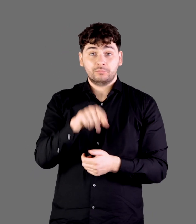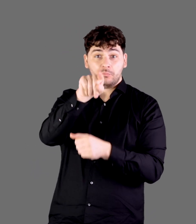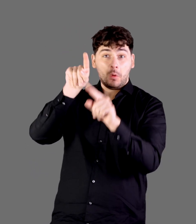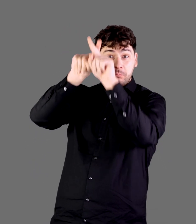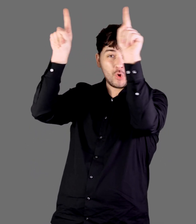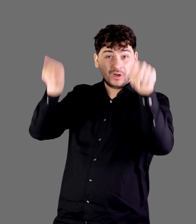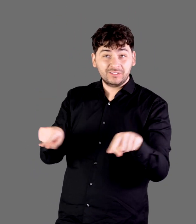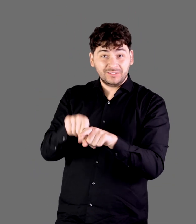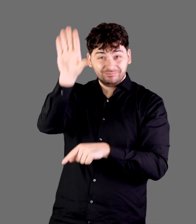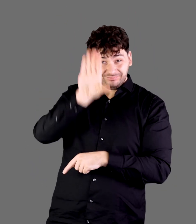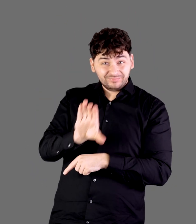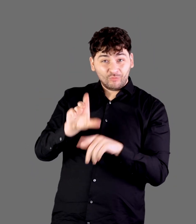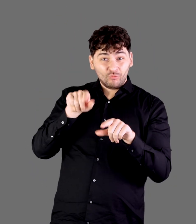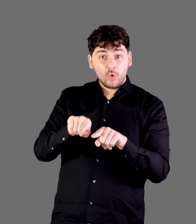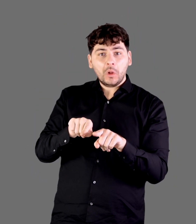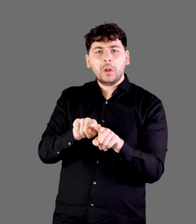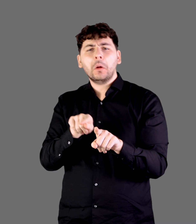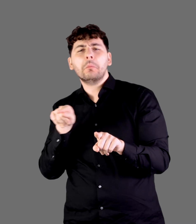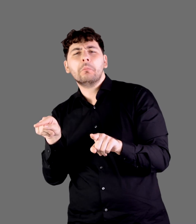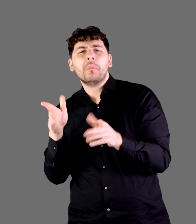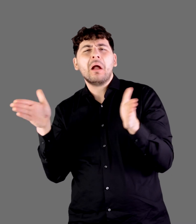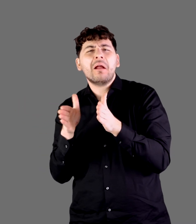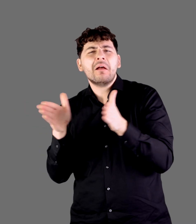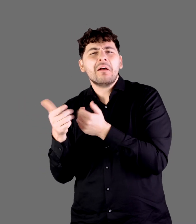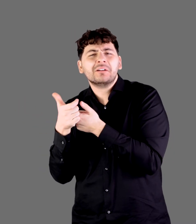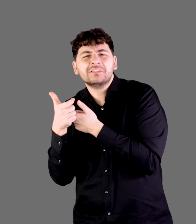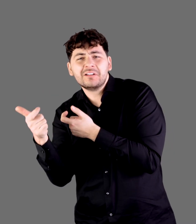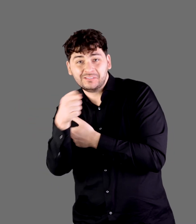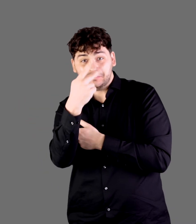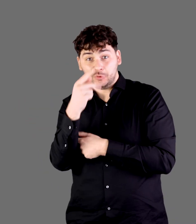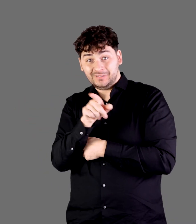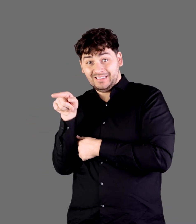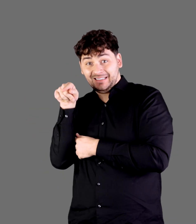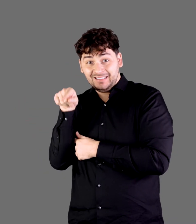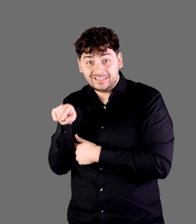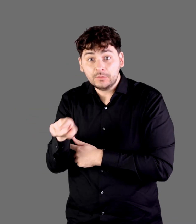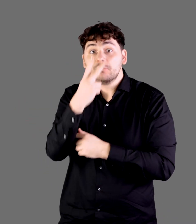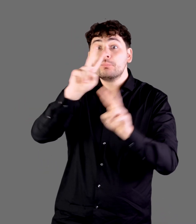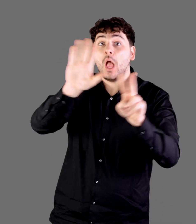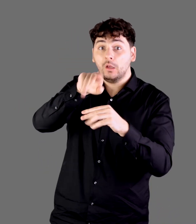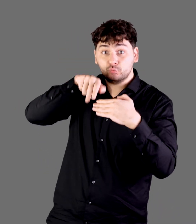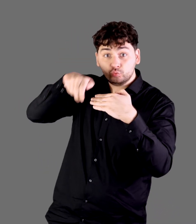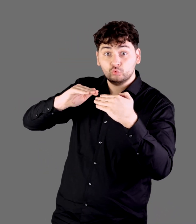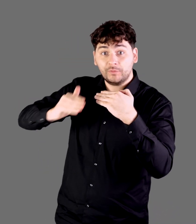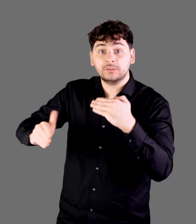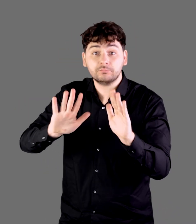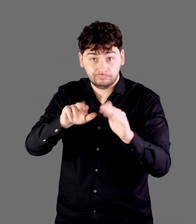Betreten Sie bitte rechts neben dem Poster mit dem erwähnten Foto den unscheinbaren kleinen Gang. Bitte beachten sie die Stufen!